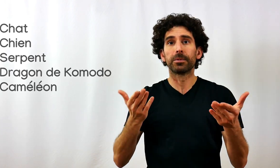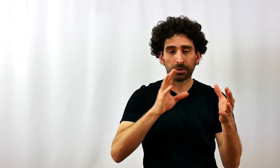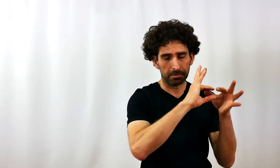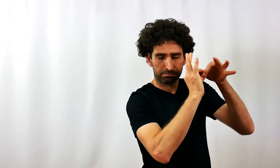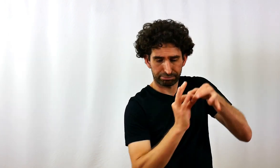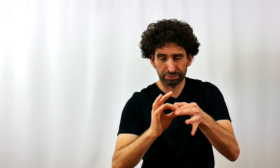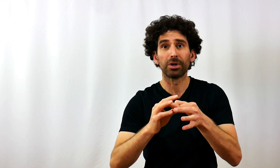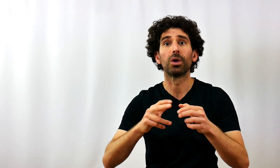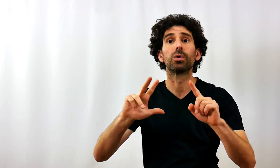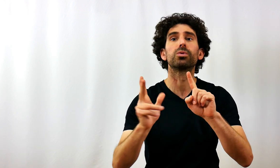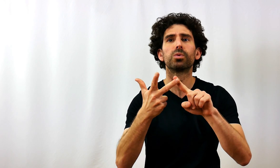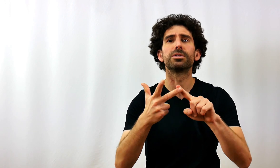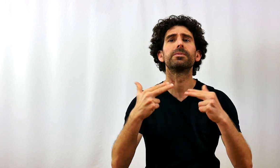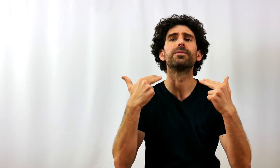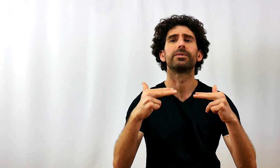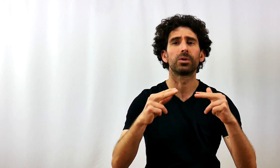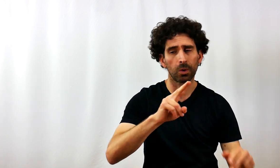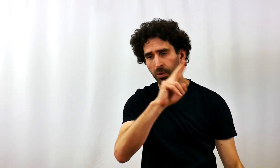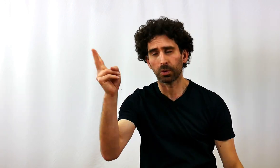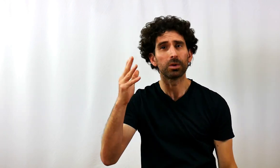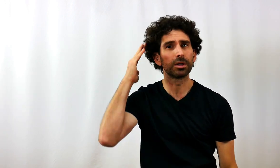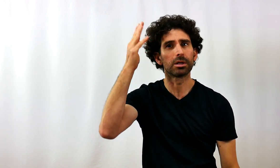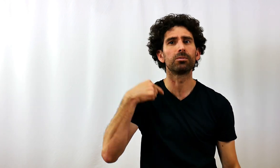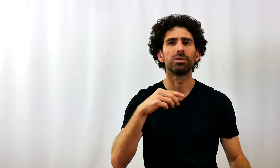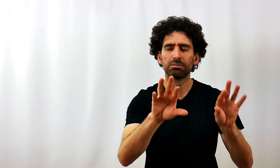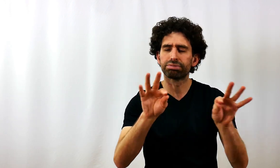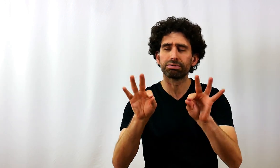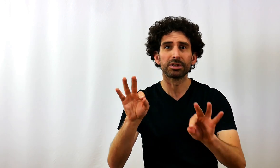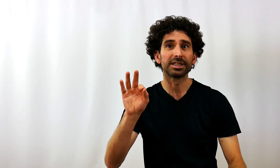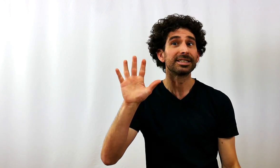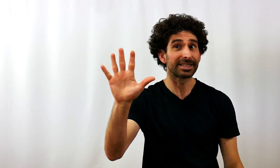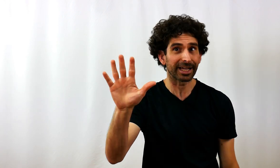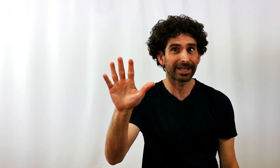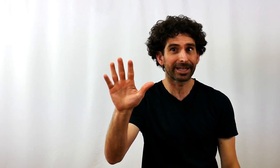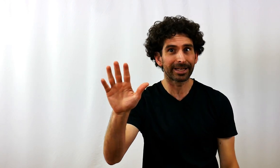Maintenant, c'est la suite avec cette troisième vidéo où j'ai sélectionné cinq autres animaux.